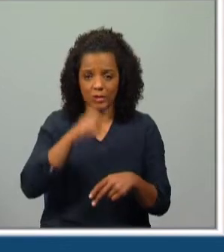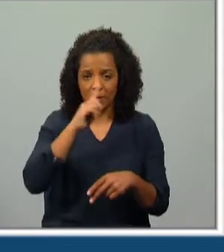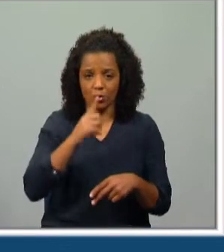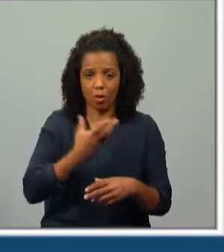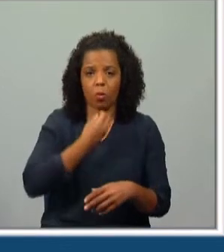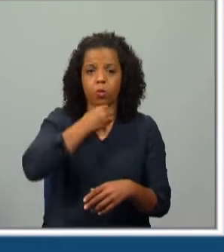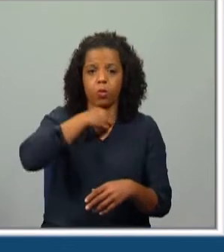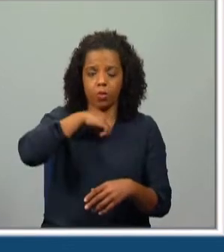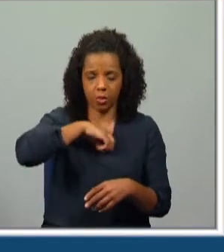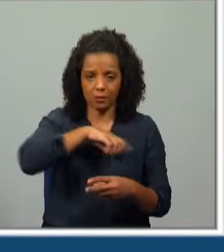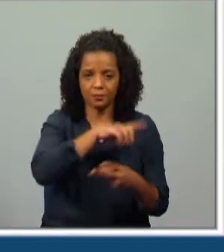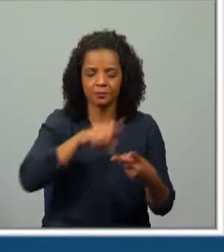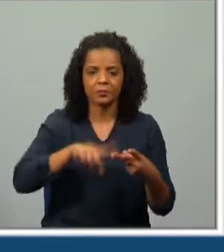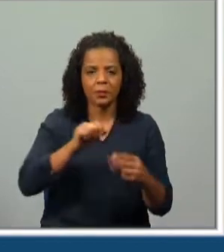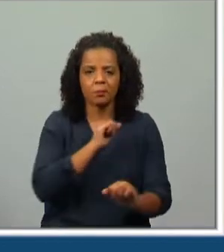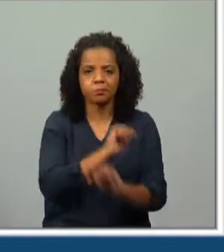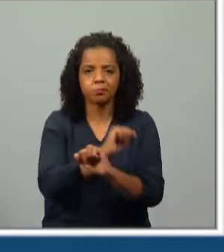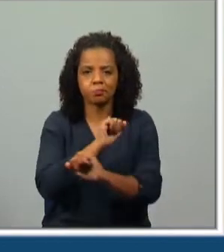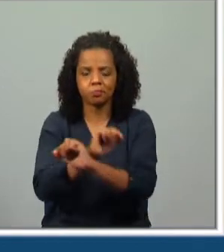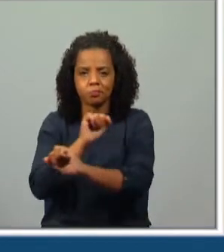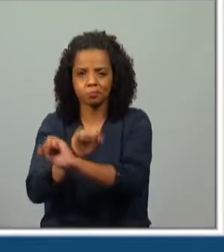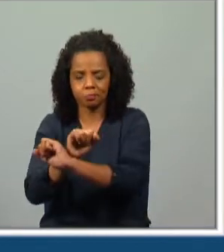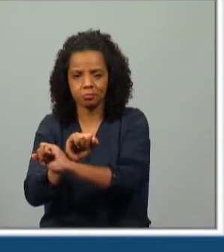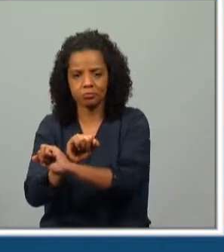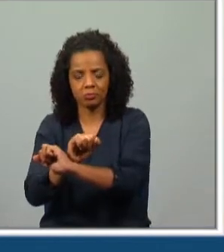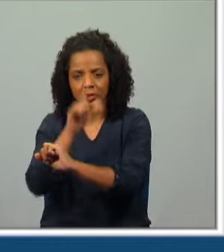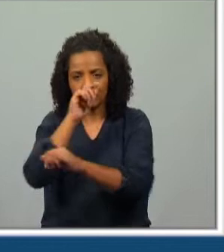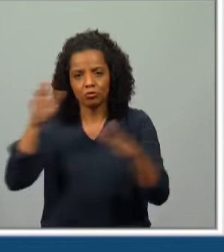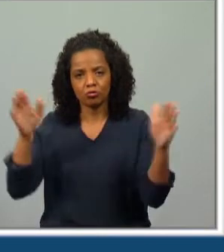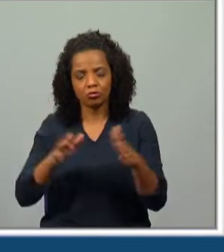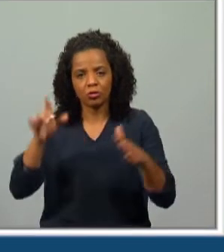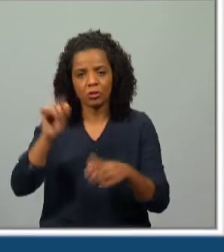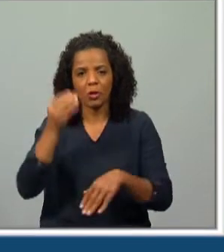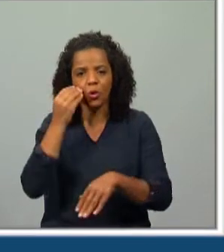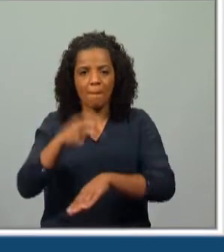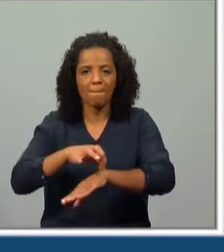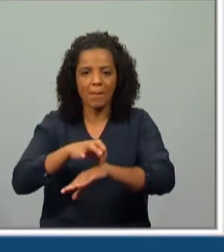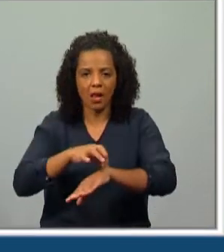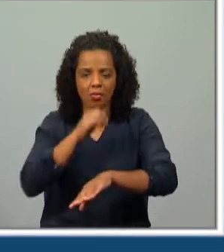também porque bloqueiam os poros e elas são também tascadas através da pele as 也因為它們堵塞毛孔，它們也被刷過皮膚